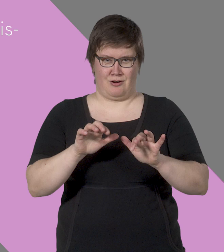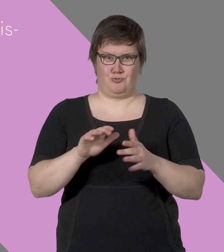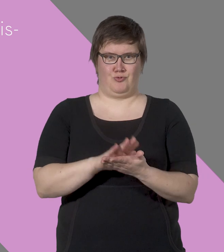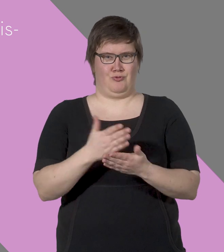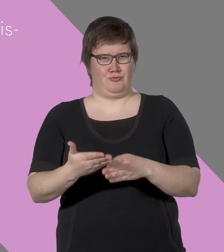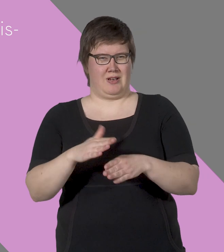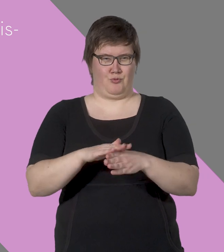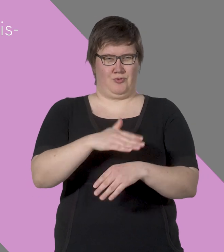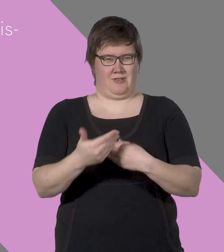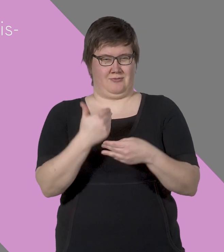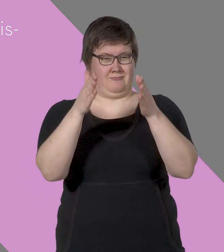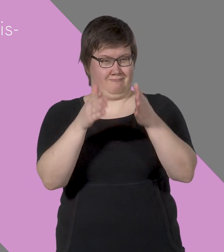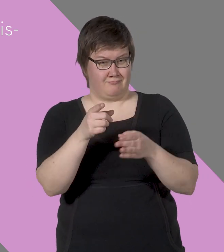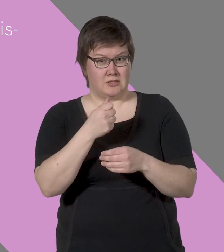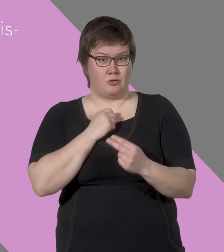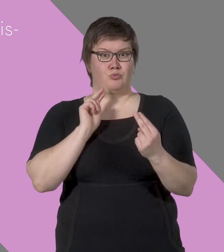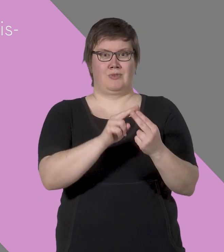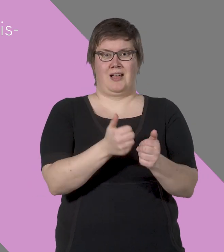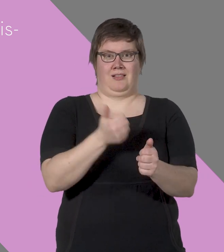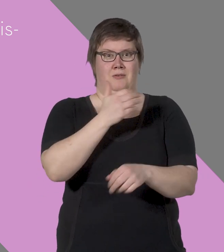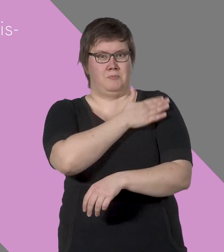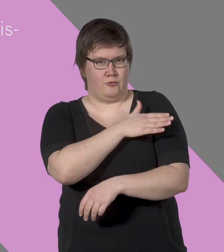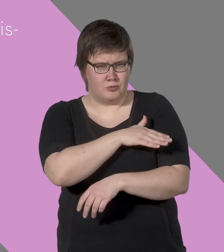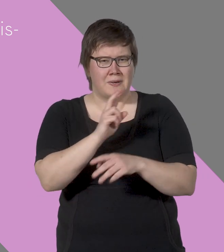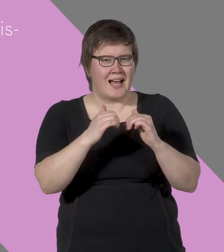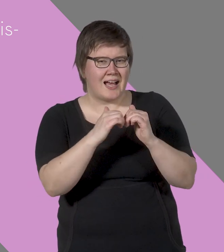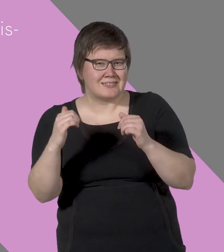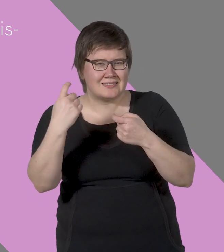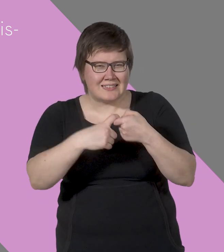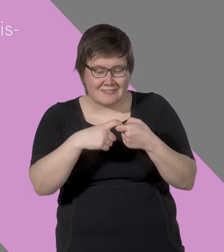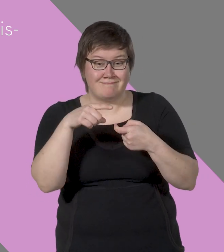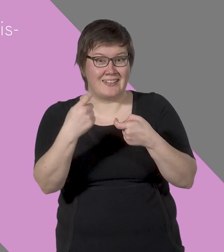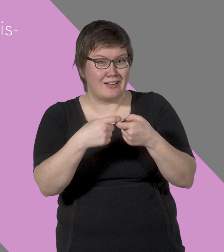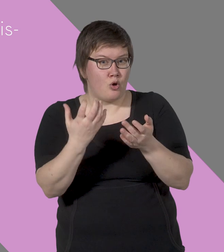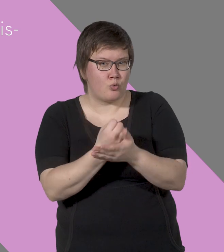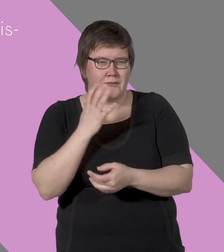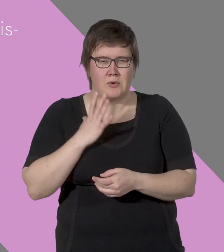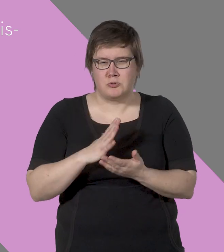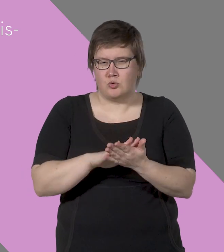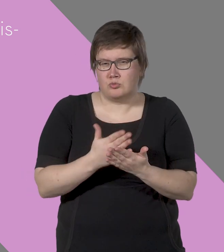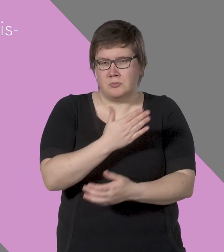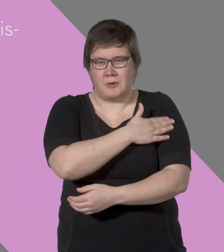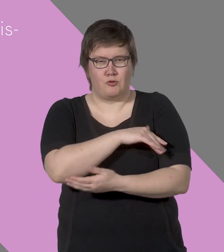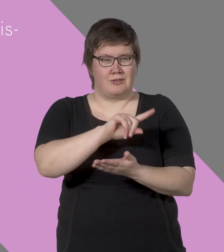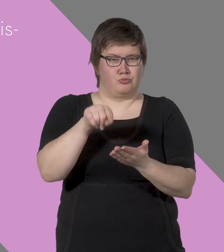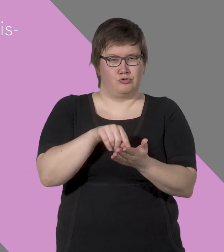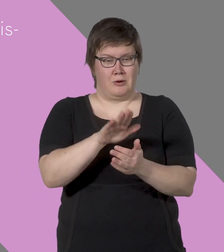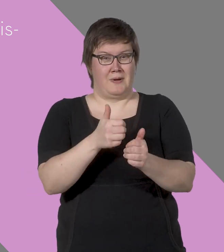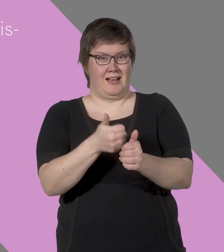Kirjoitustulkkausta käyttävä asiakas saa yhteyden etäpalveluun - erillisen linkin kautta, joka löytyy Vammaisten tulkkauspalvelukeskuksen -